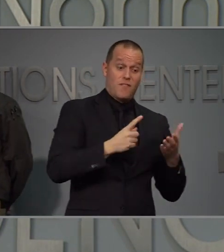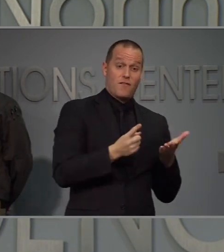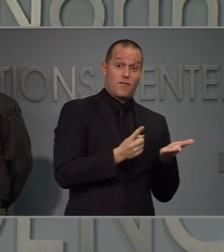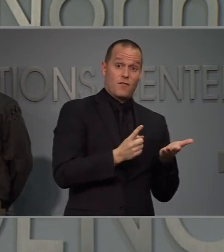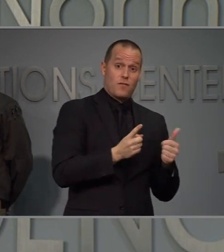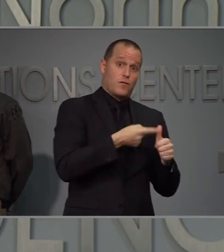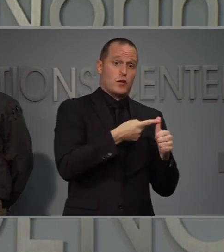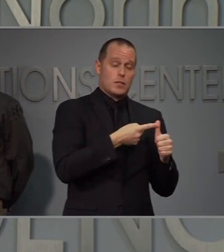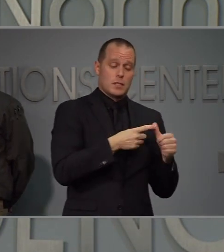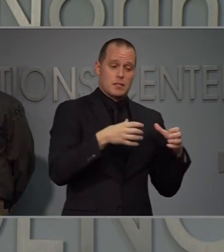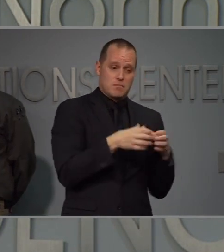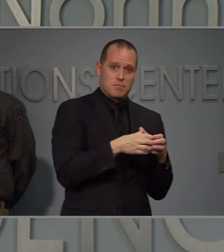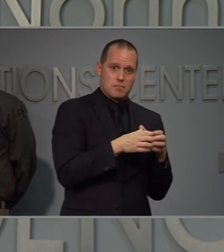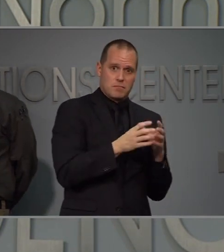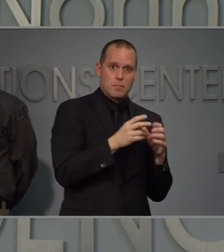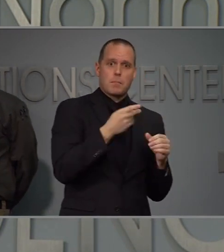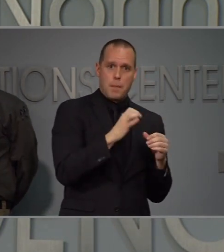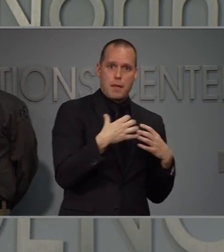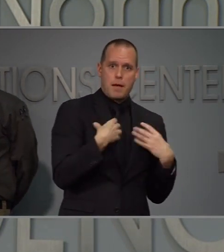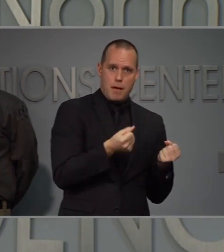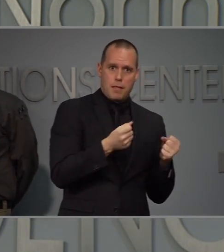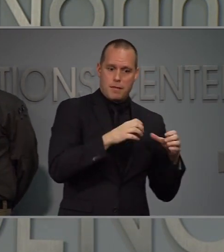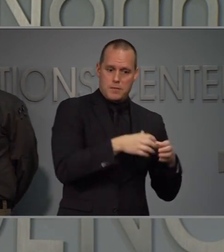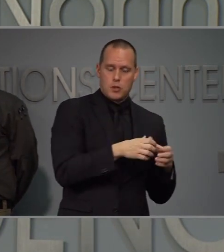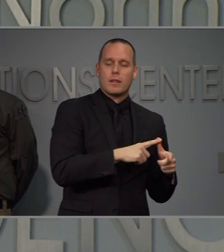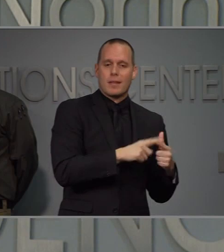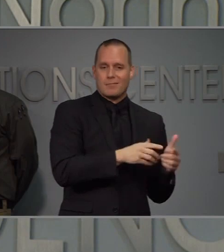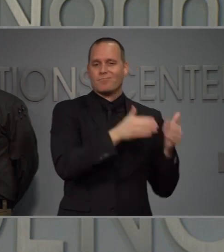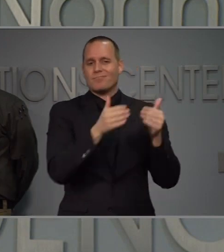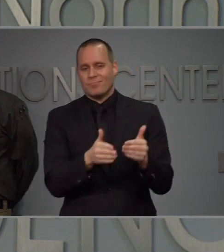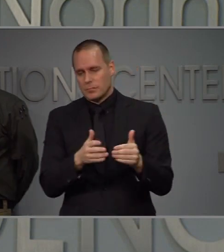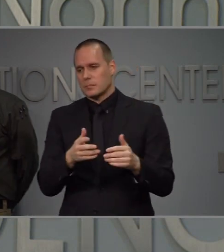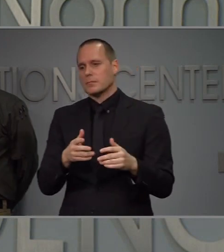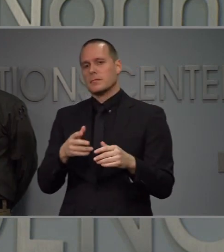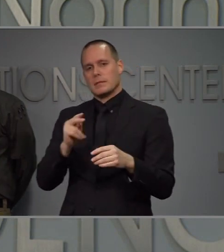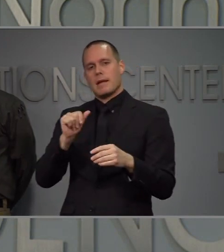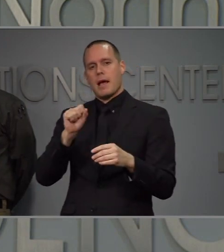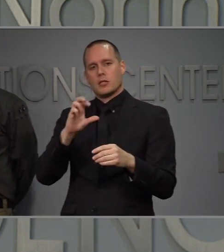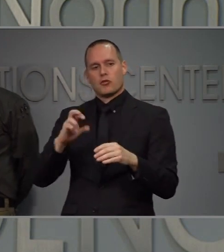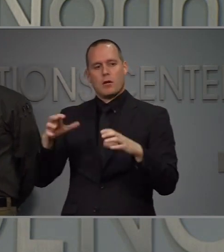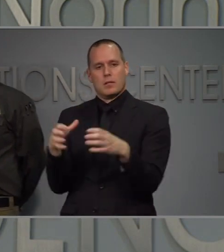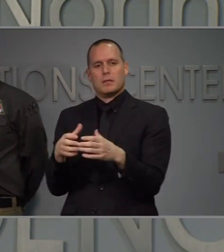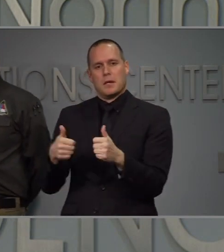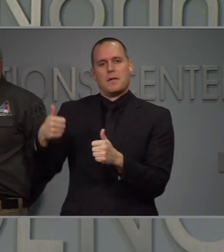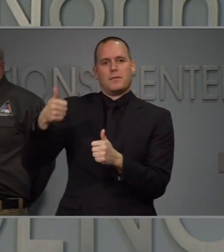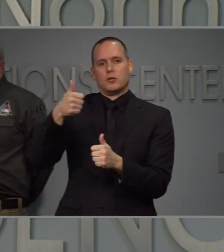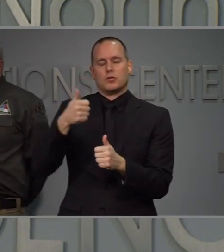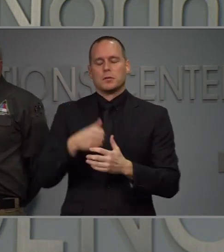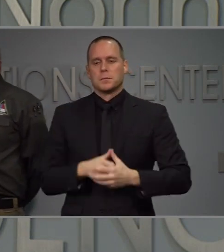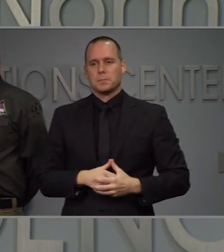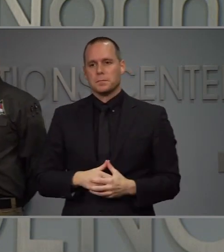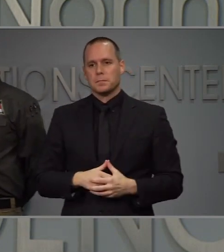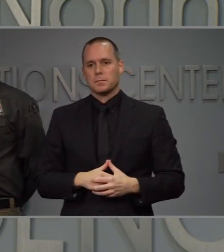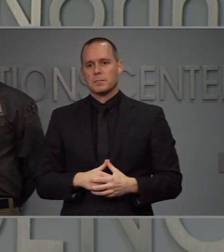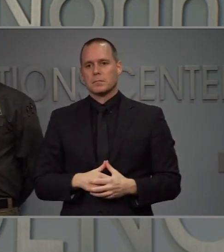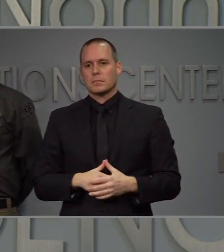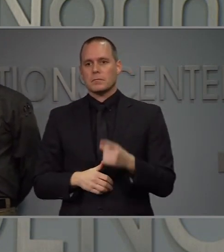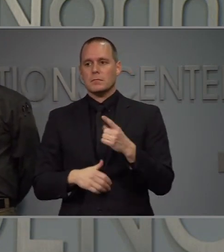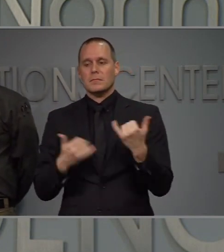conversaciones con representantes de de salud Pública y representantes de Nascar, gracias.